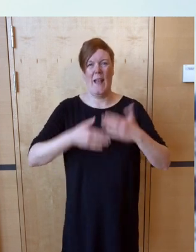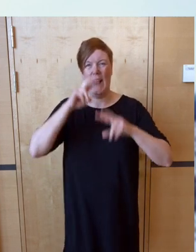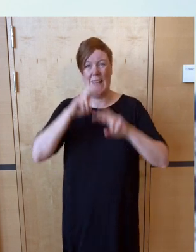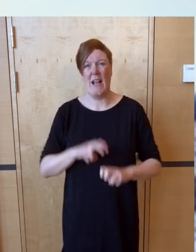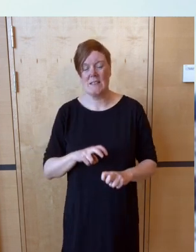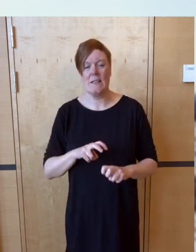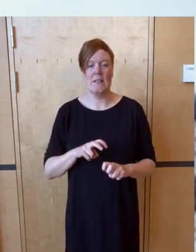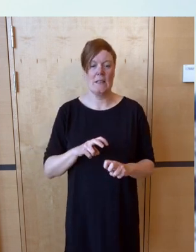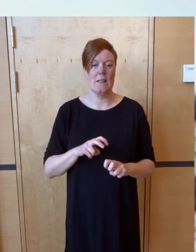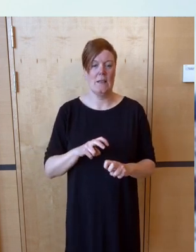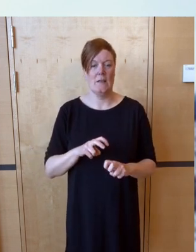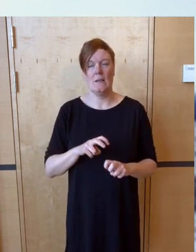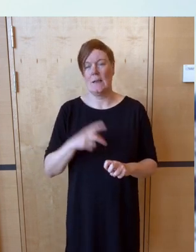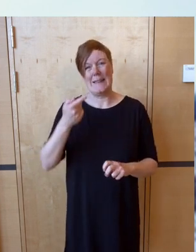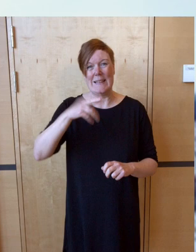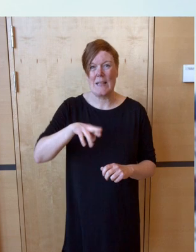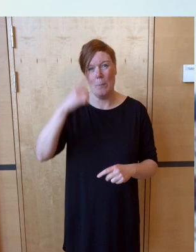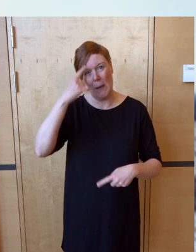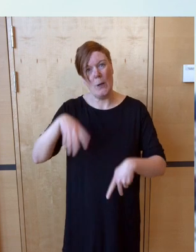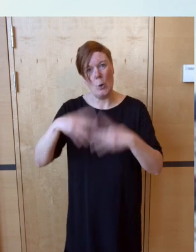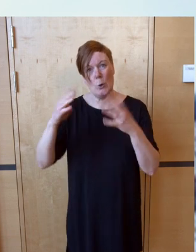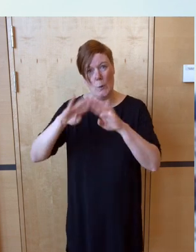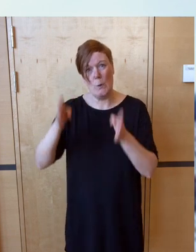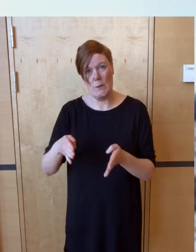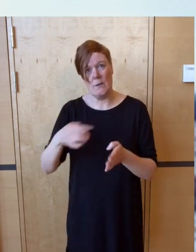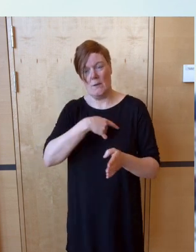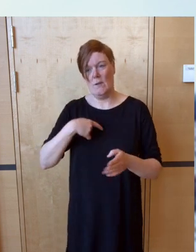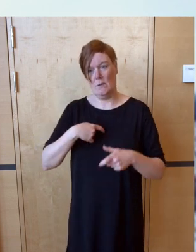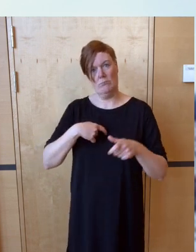Kulturhuset som ligger hela tiden med oss men det är inte heller slutfört